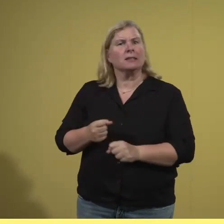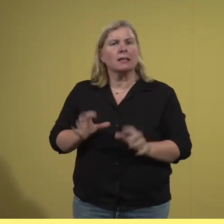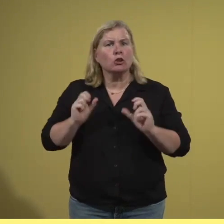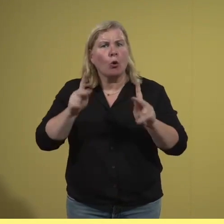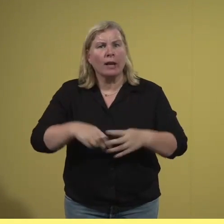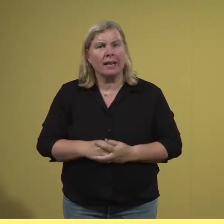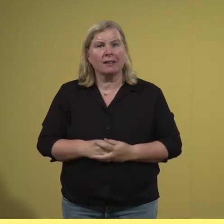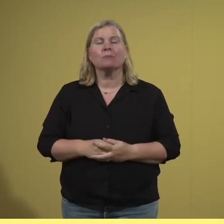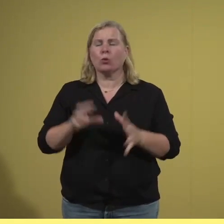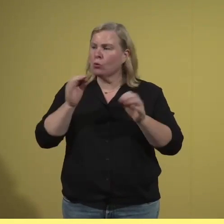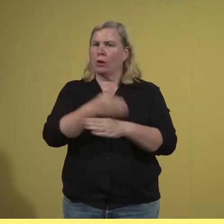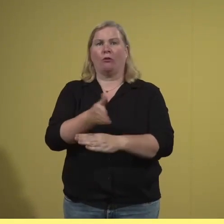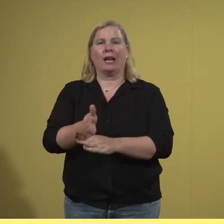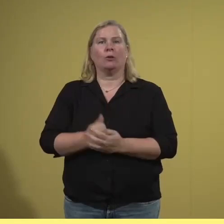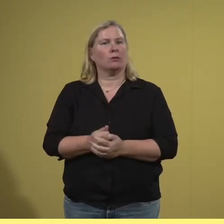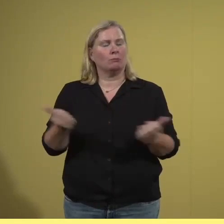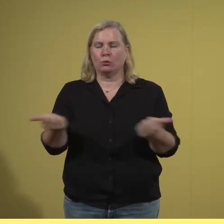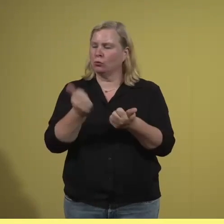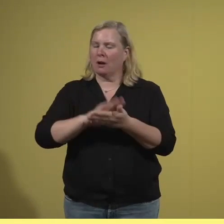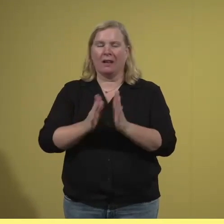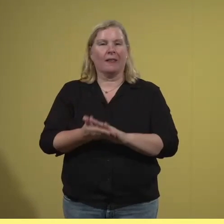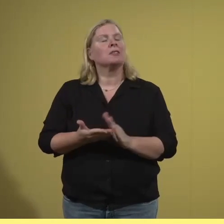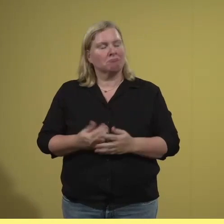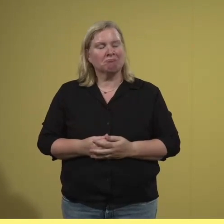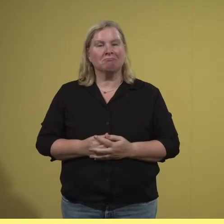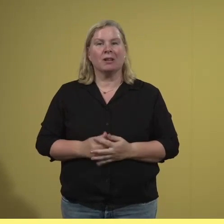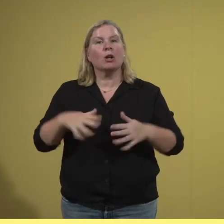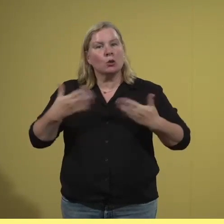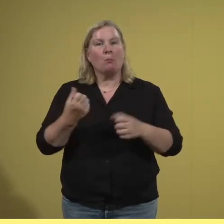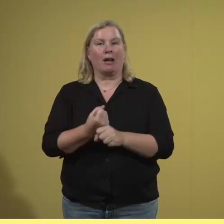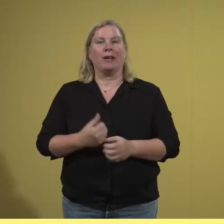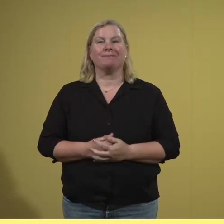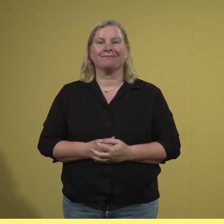Also, das ist gar nicht so verkehrt. Gute Verteilung. Ist ein super Deal. Bin ich sofort bei dir.